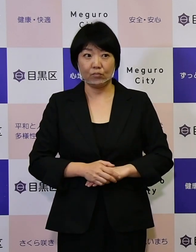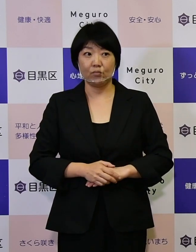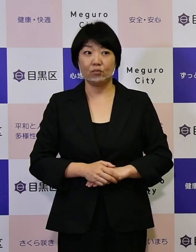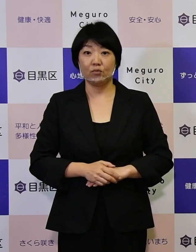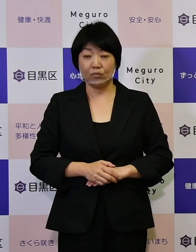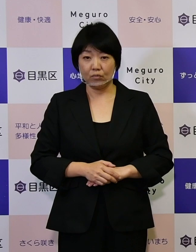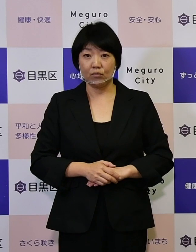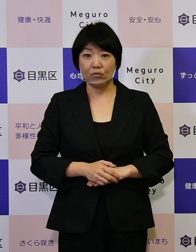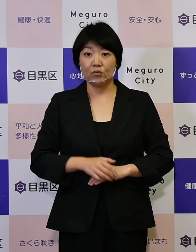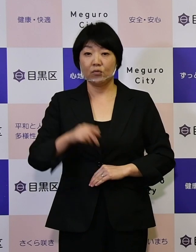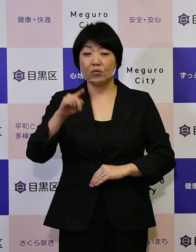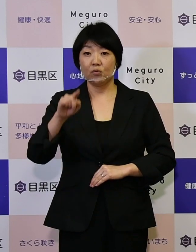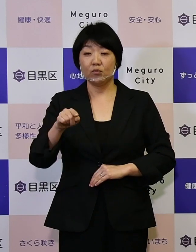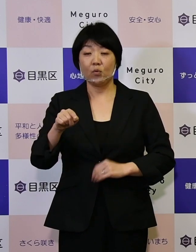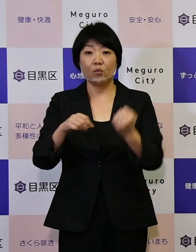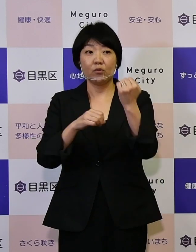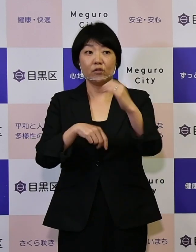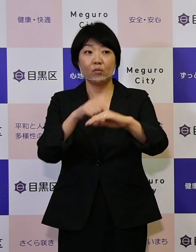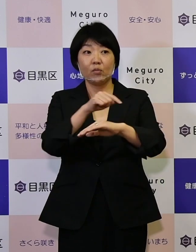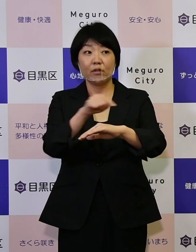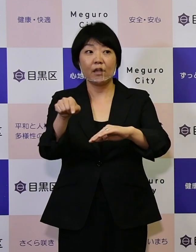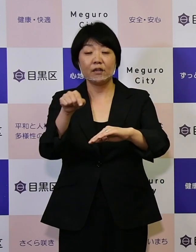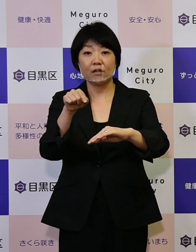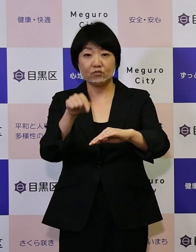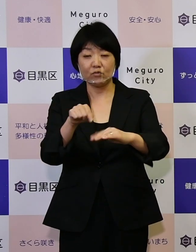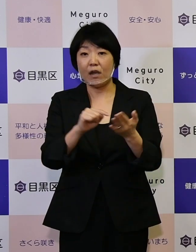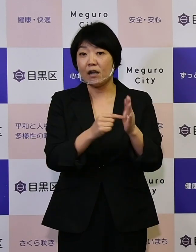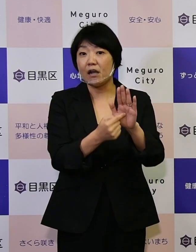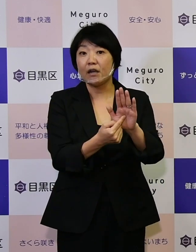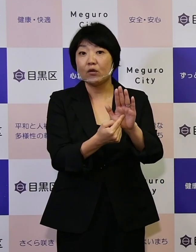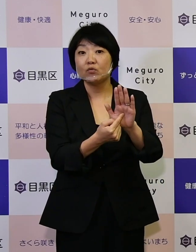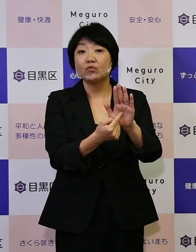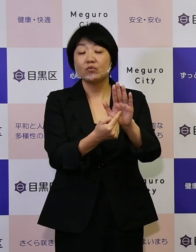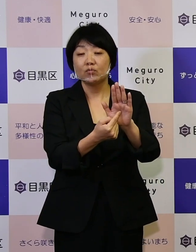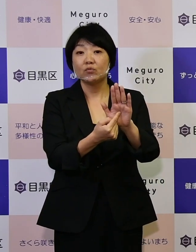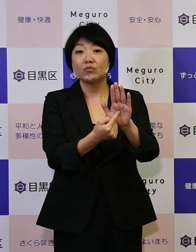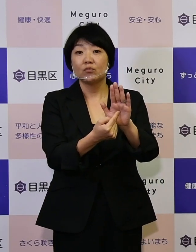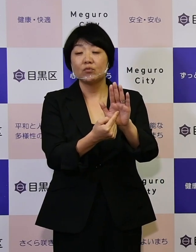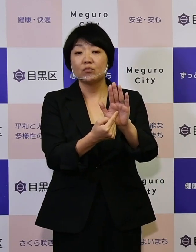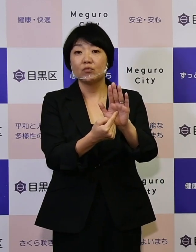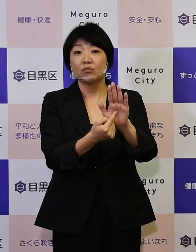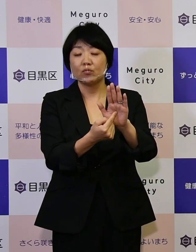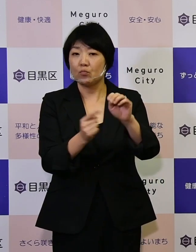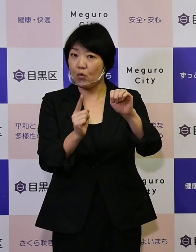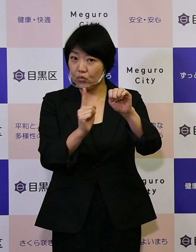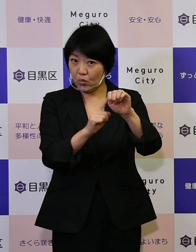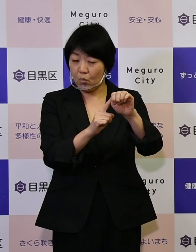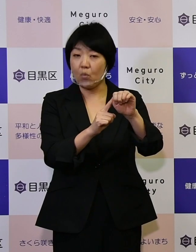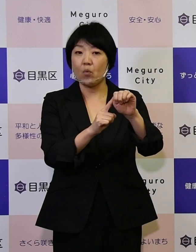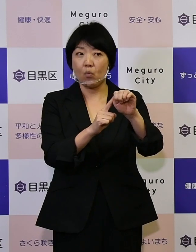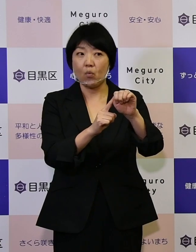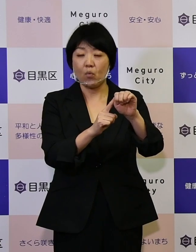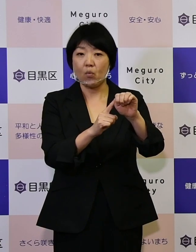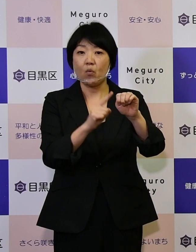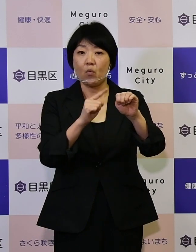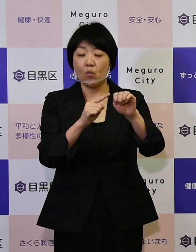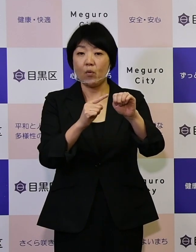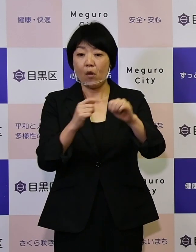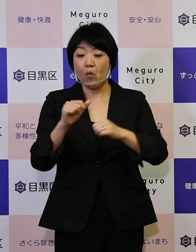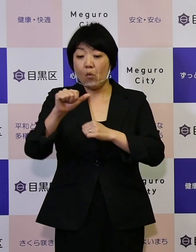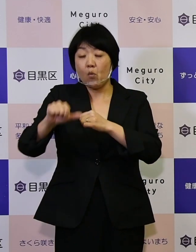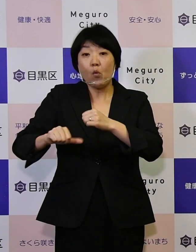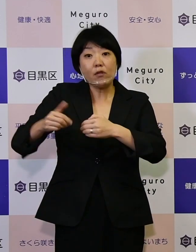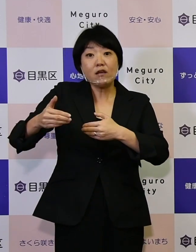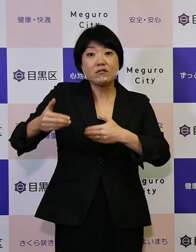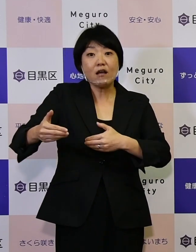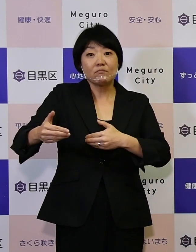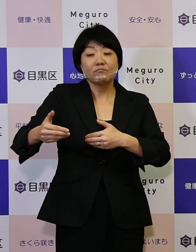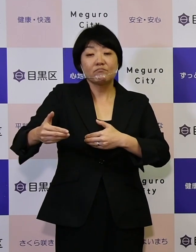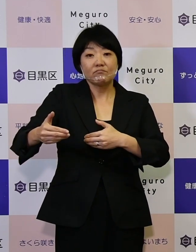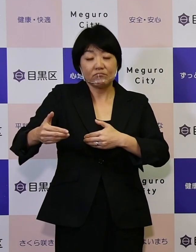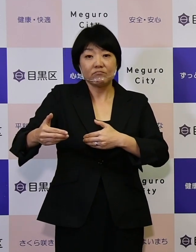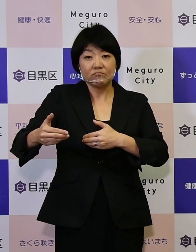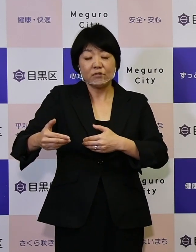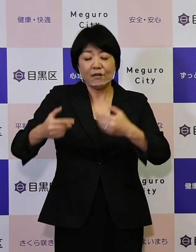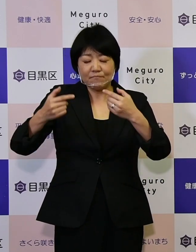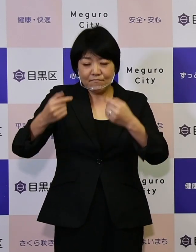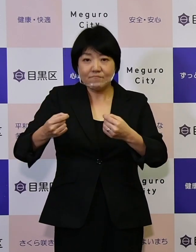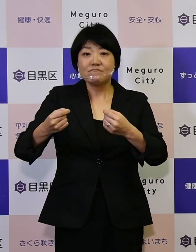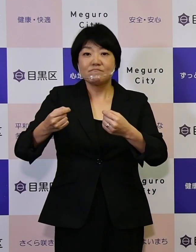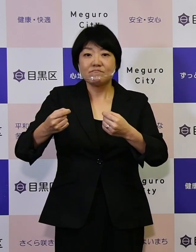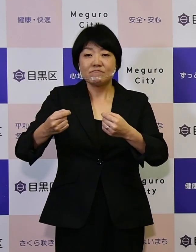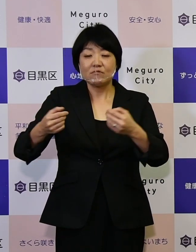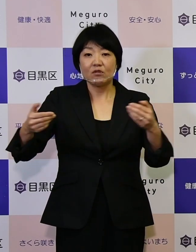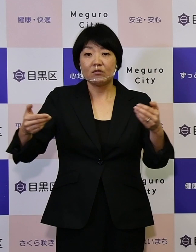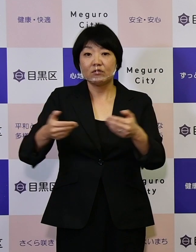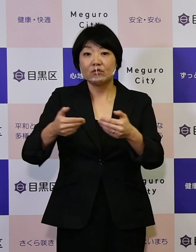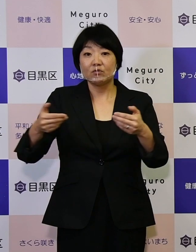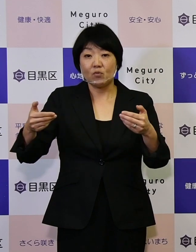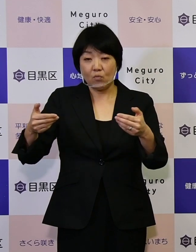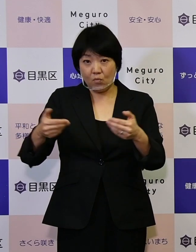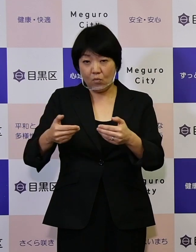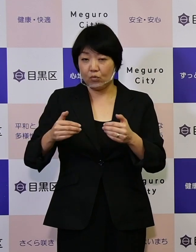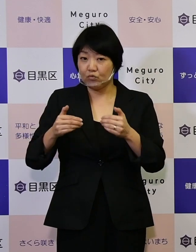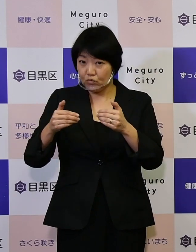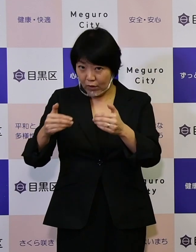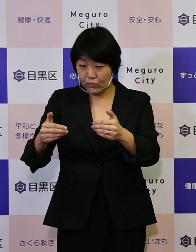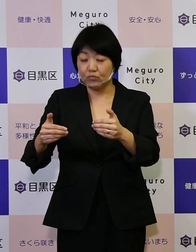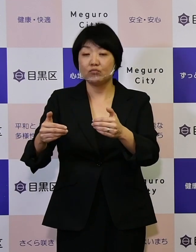この基本計画が掲げる目標を、 5年間で計画的に事業を進めていく